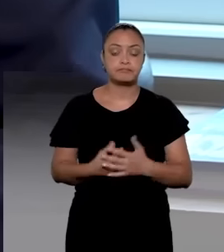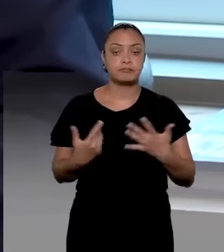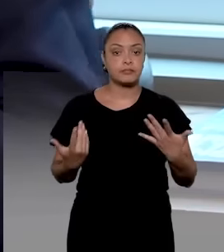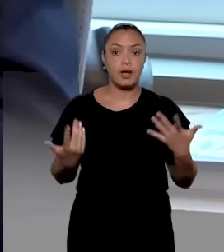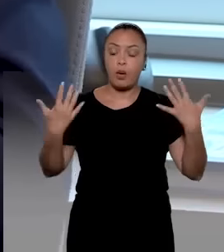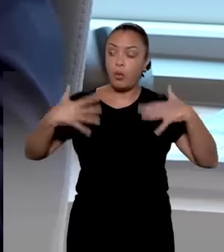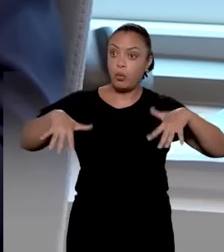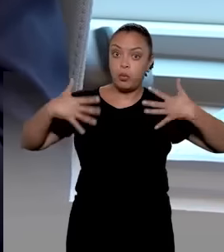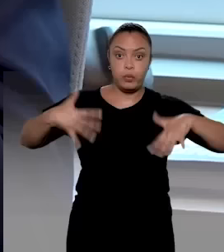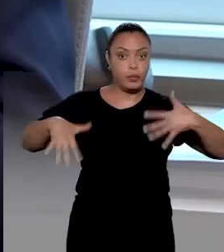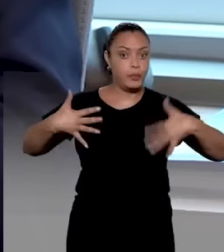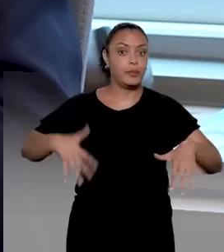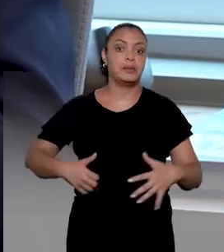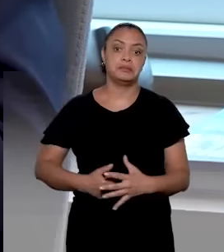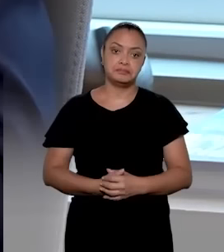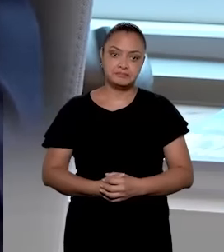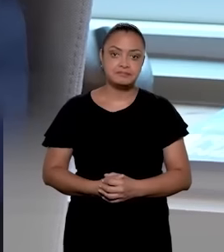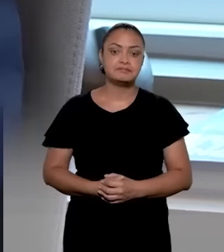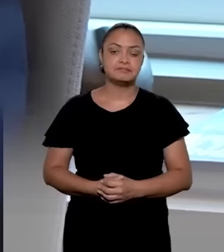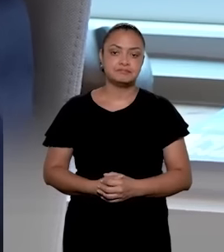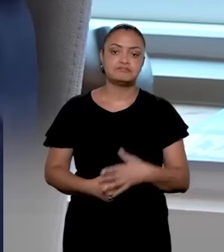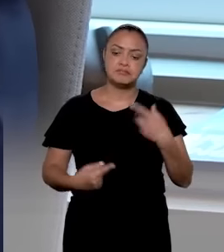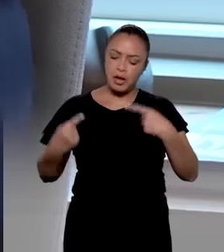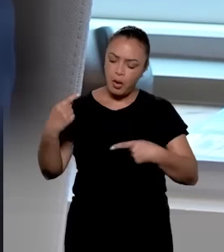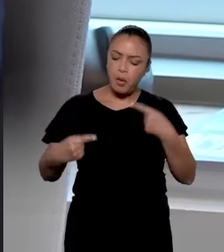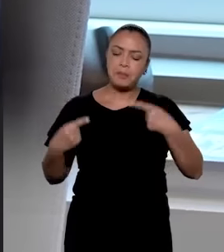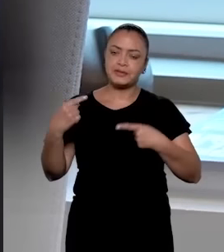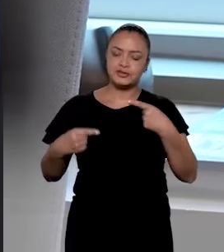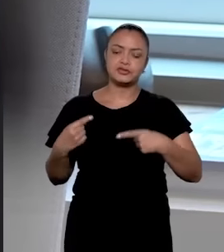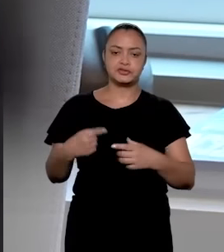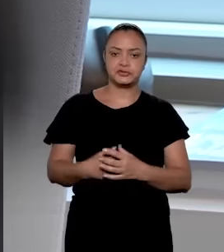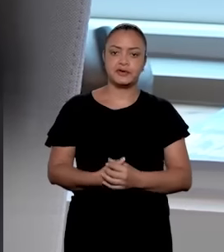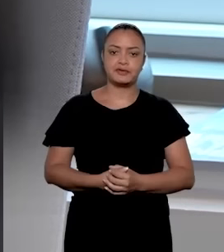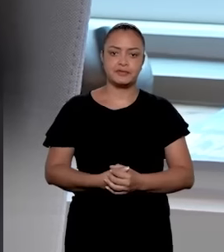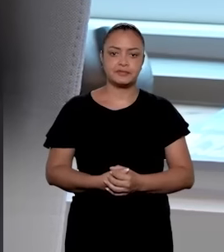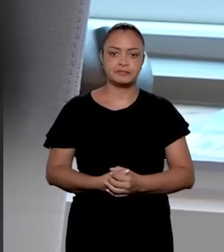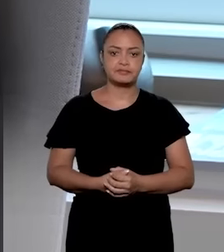É uma coisa extraordinária a nossa condição competitiva, por causa desses três temas,